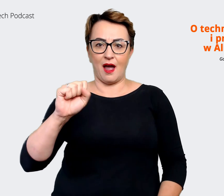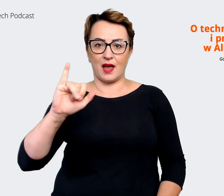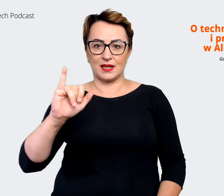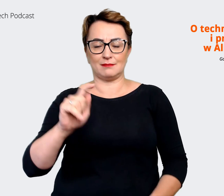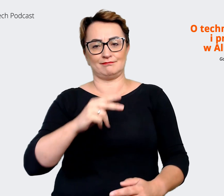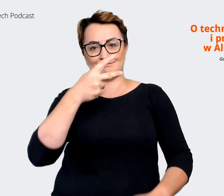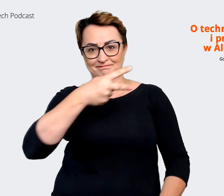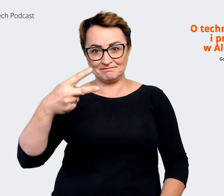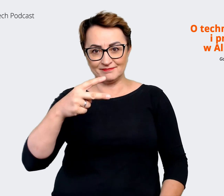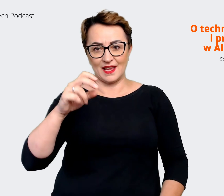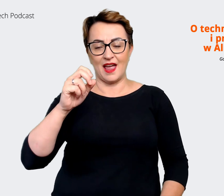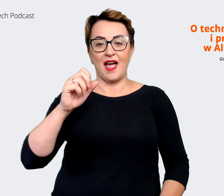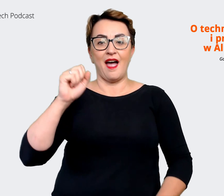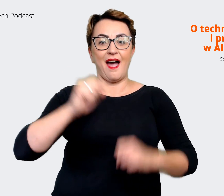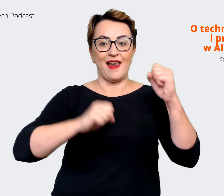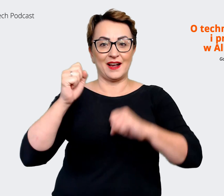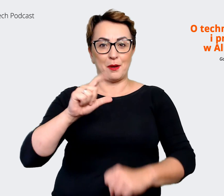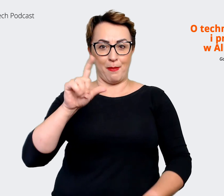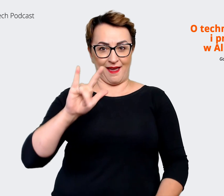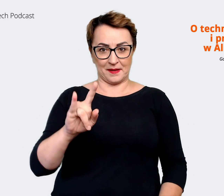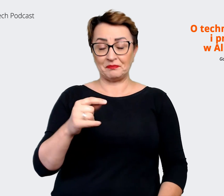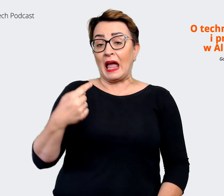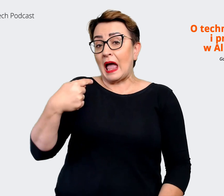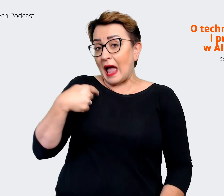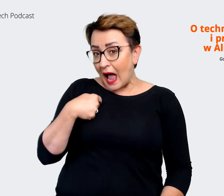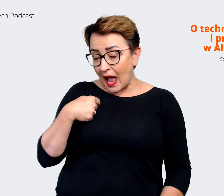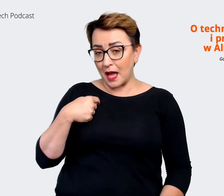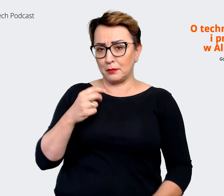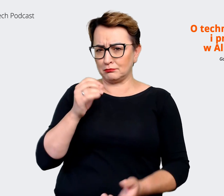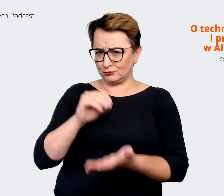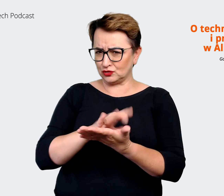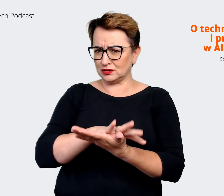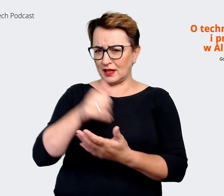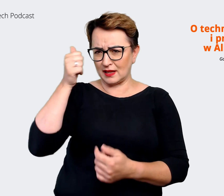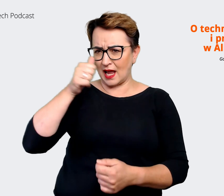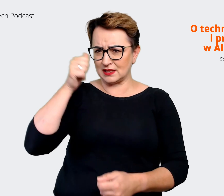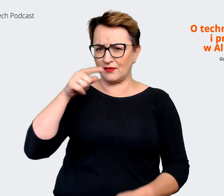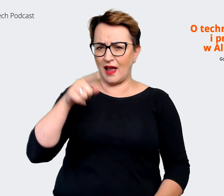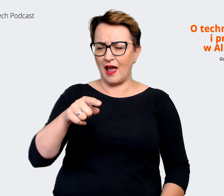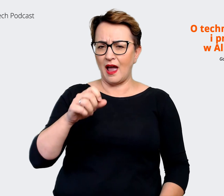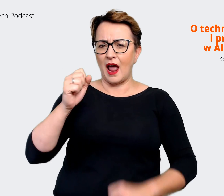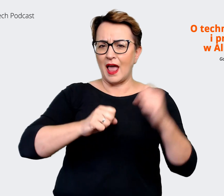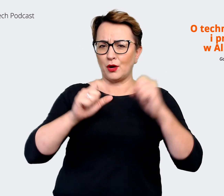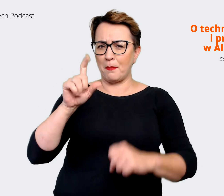Prowadzący: Ja się przyzwyczaiłam do nazwy Allegro Pay, ale jak usłyszałem pierwszy raz o Ratatuj od